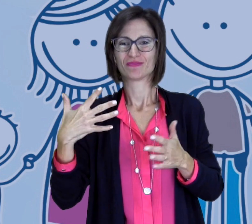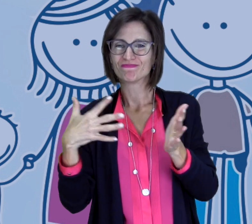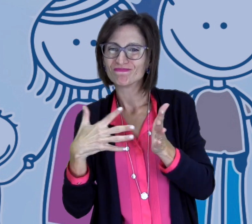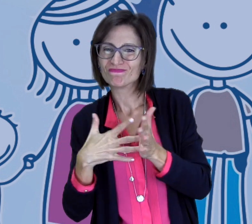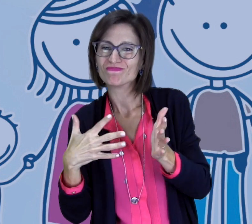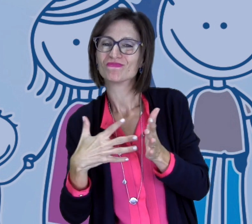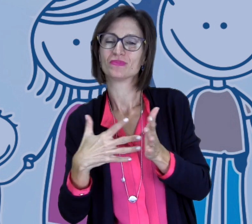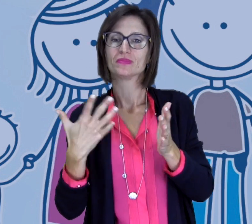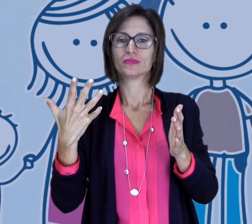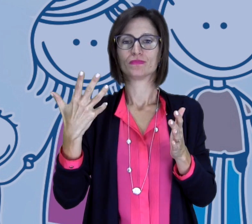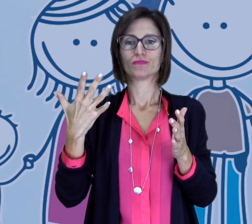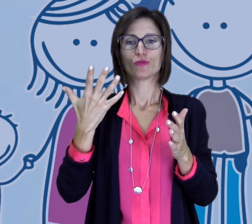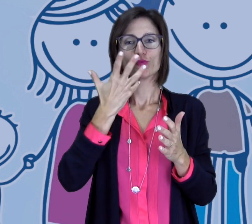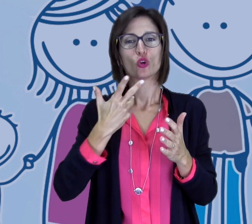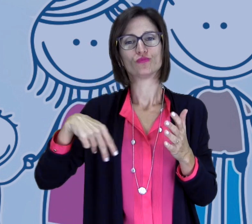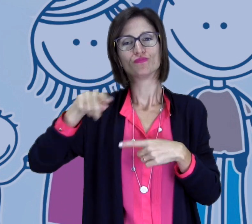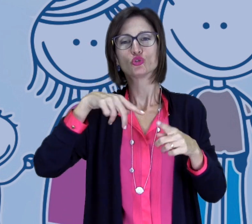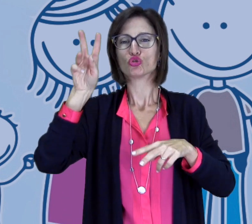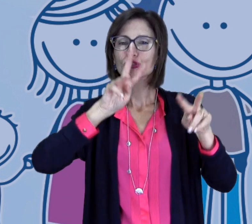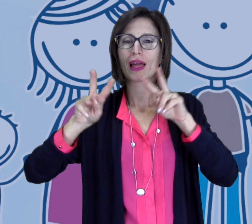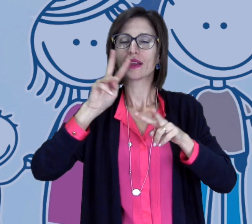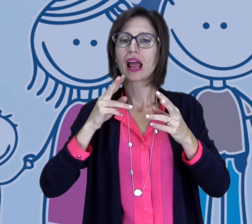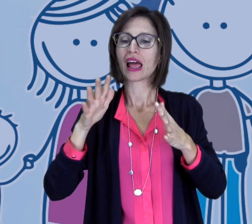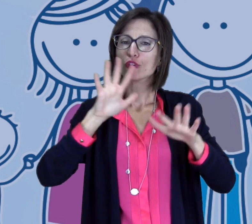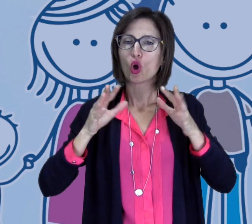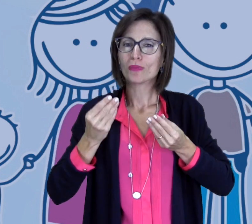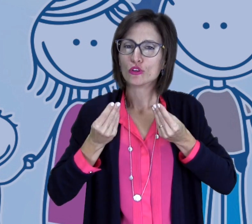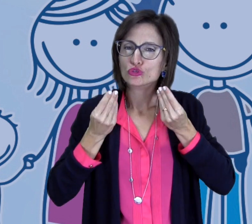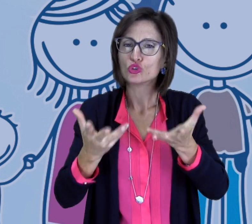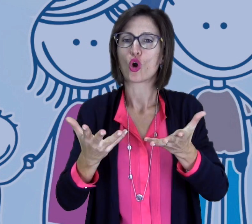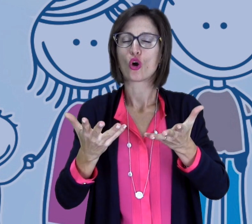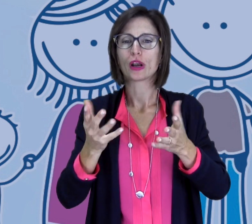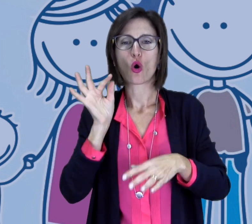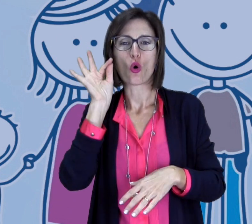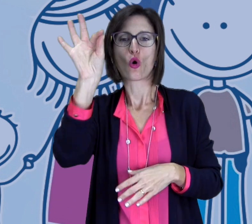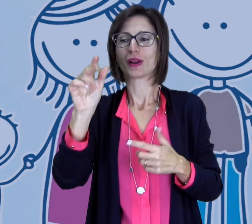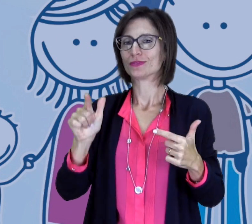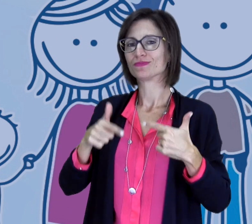valore e il ruolo professionale della figura dell'assistente